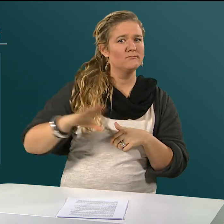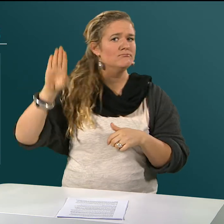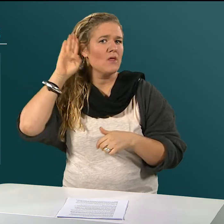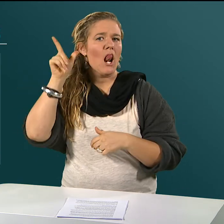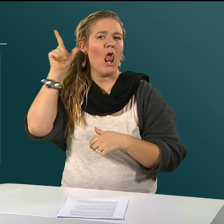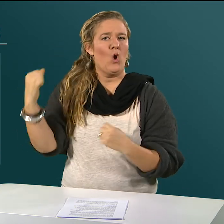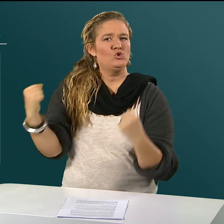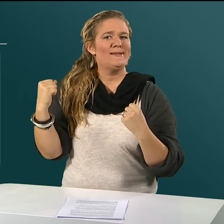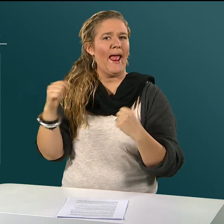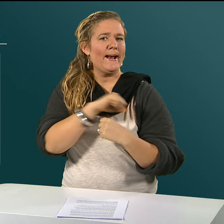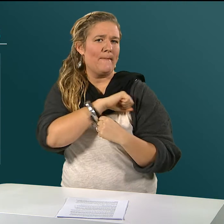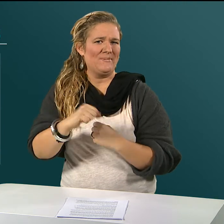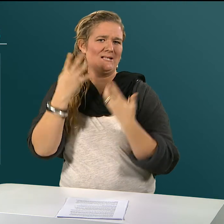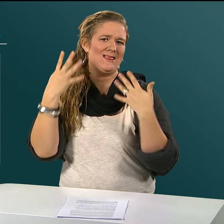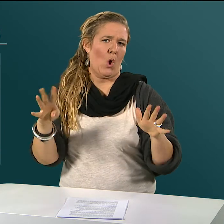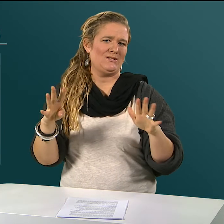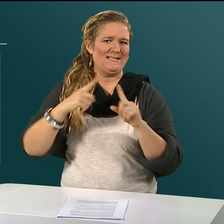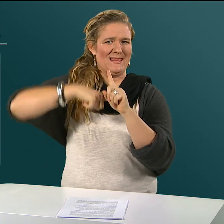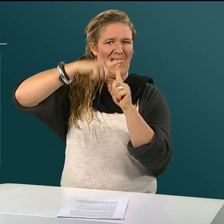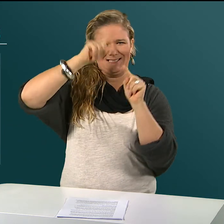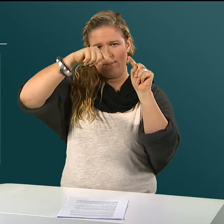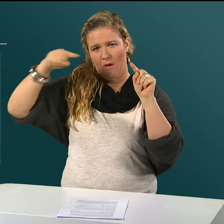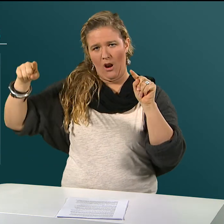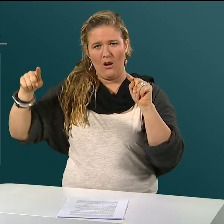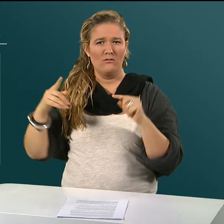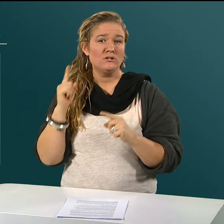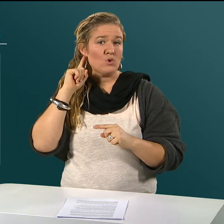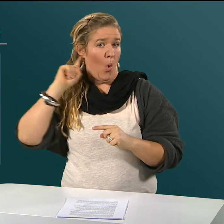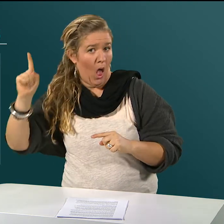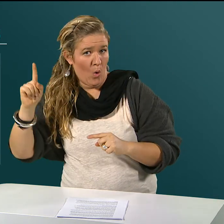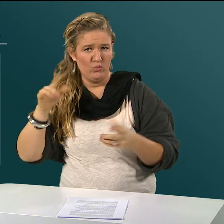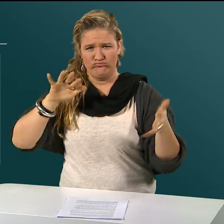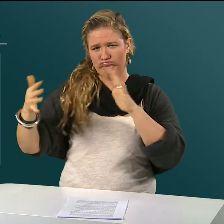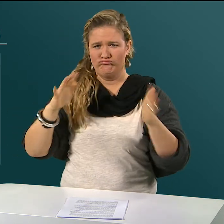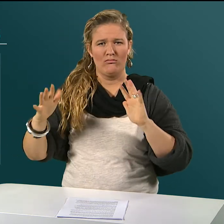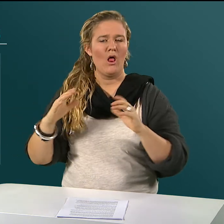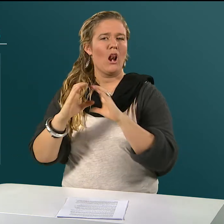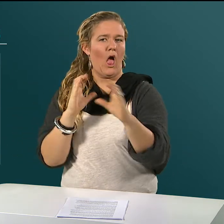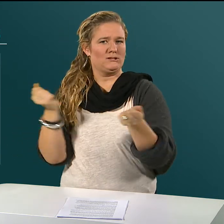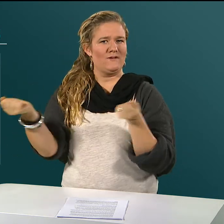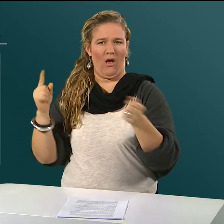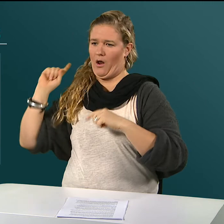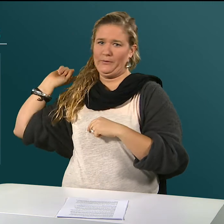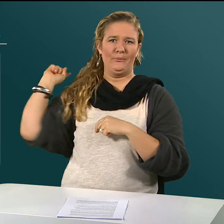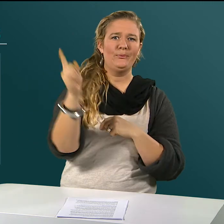noch bis zu 90 Dezibel hören können. Das ist ungefähr so laut, wie wenn ein Lastwagen vorbei fährt.